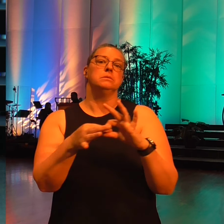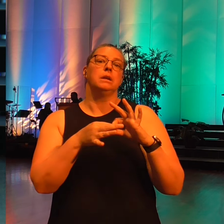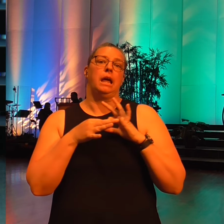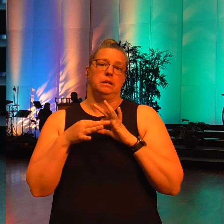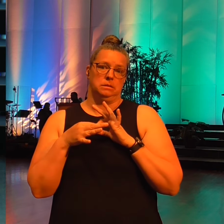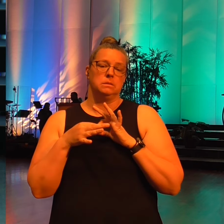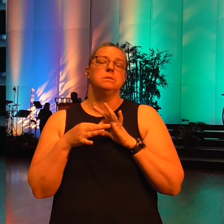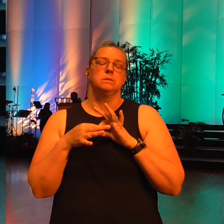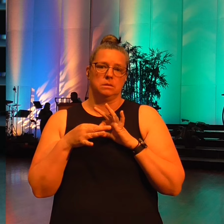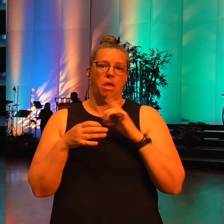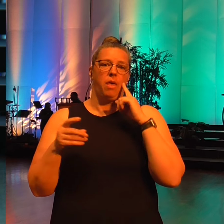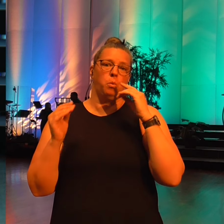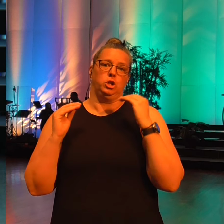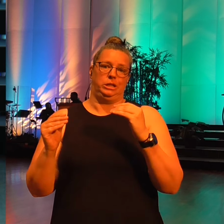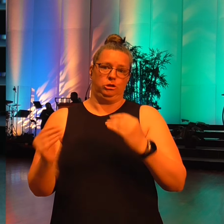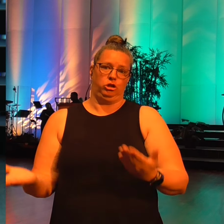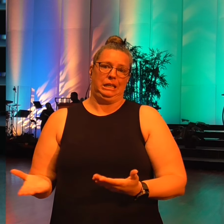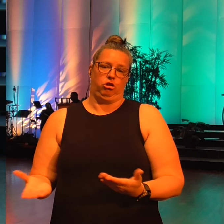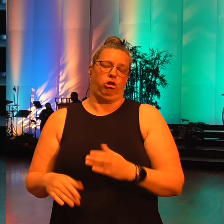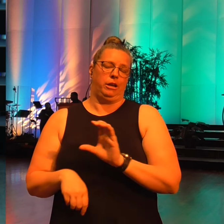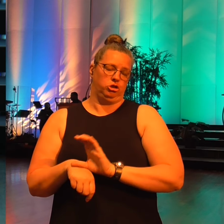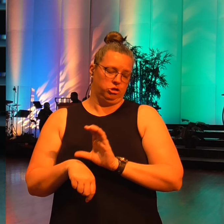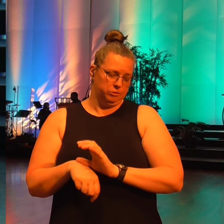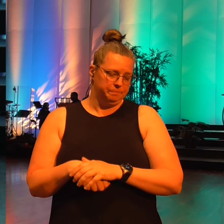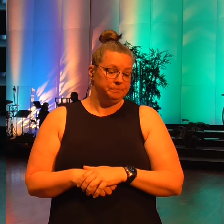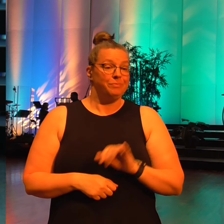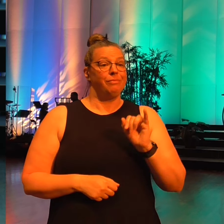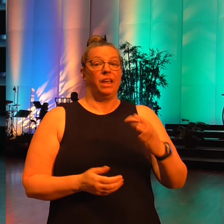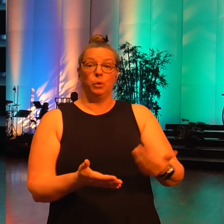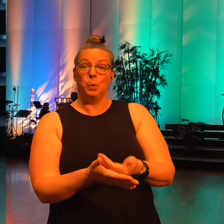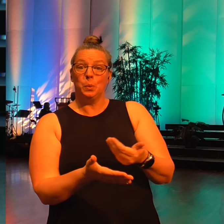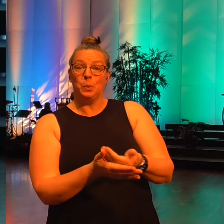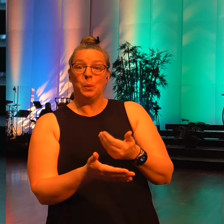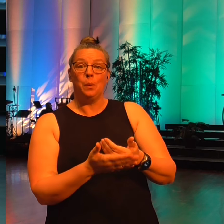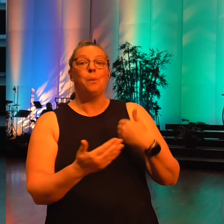que enseñamos y compartimos aquí en Mile High Church Si eres nuevo aquí, tenemos una visión y una misión que